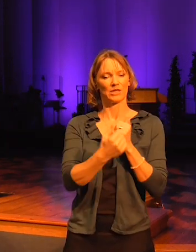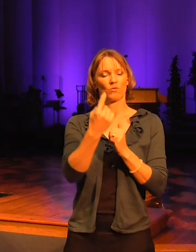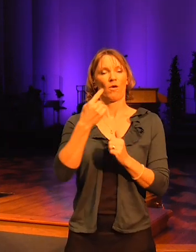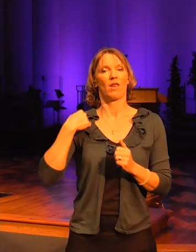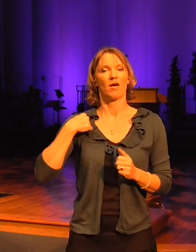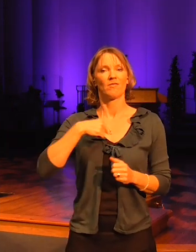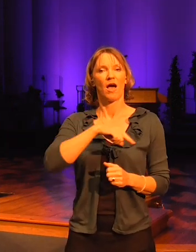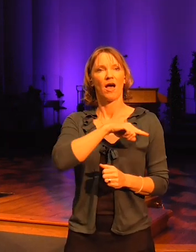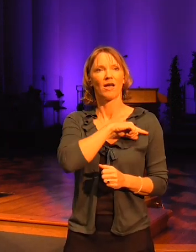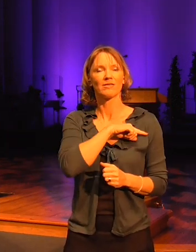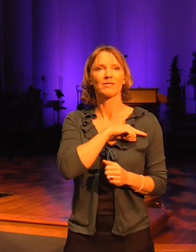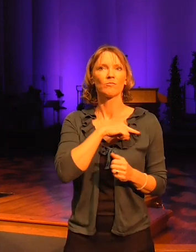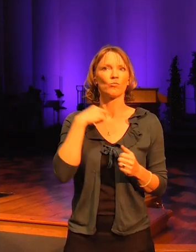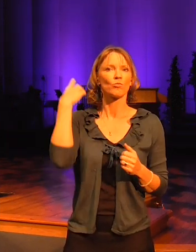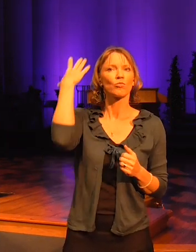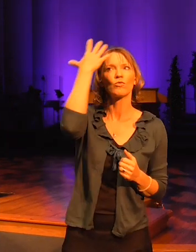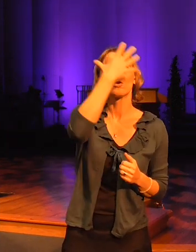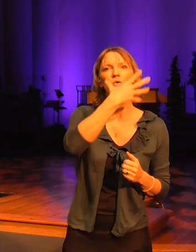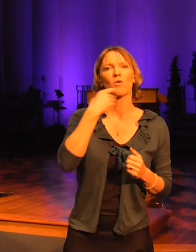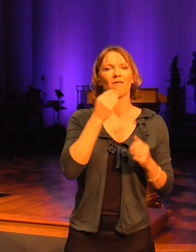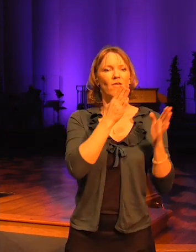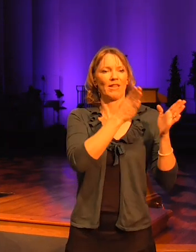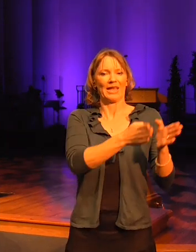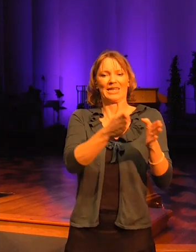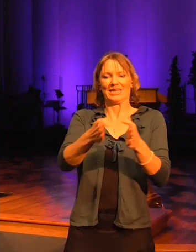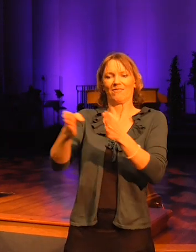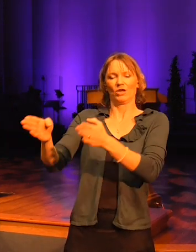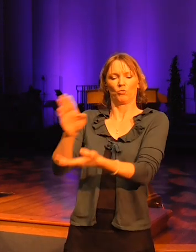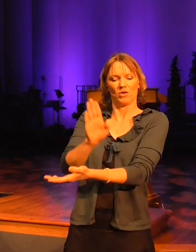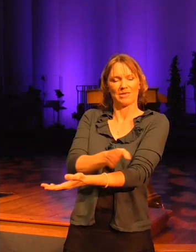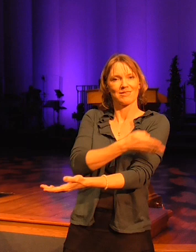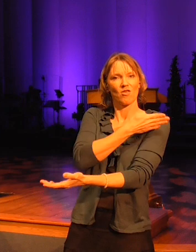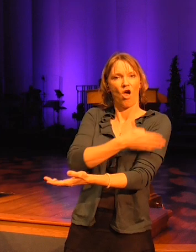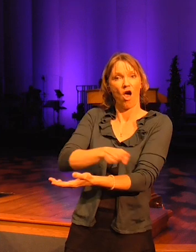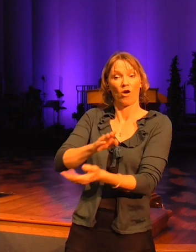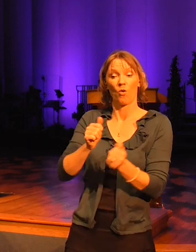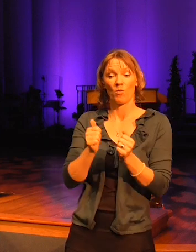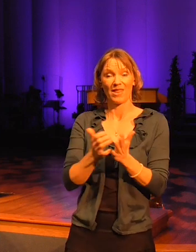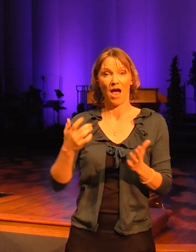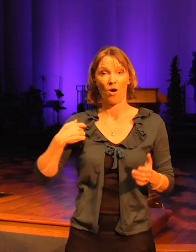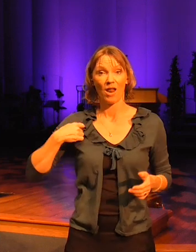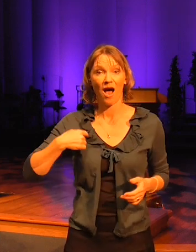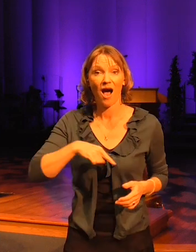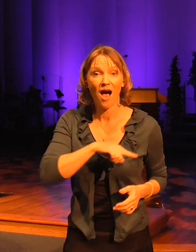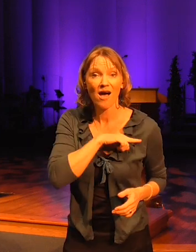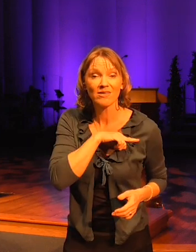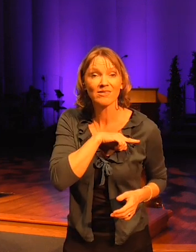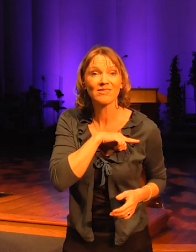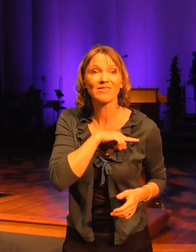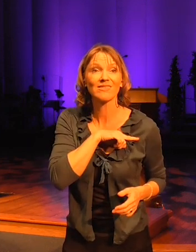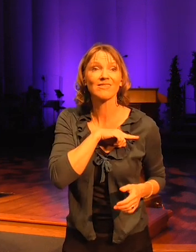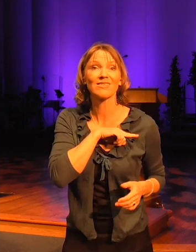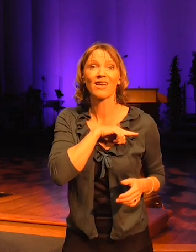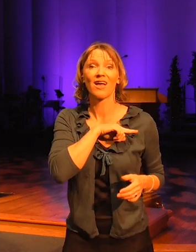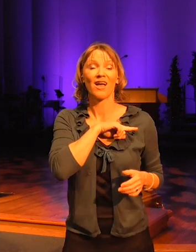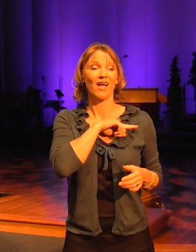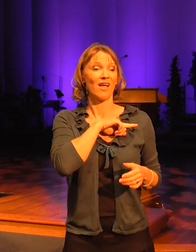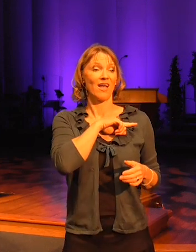esta hermosa canción individual y sin nosotros la orquesta del universo no estaría